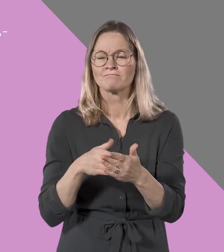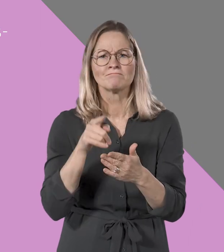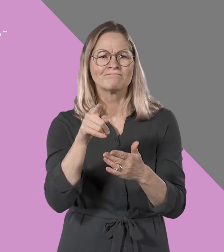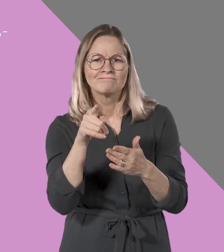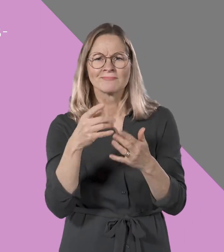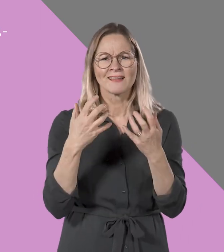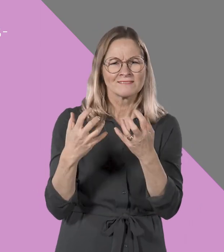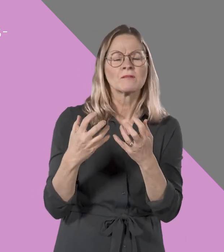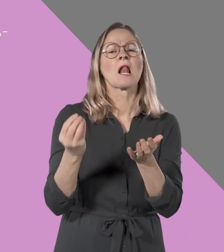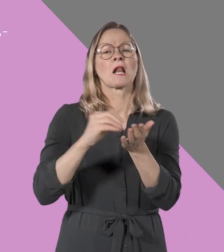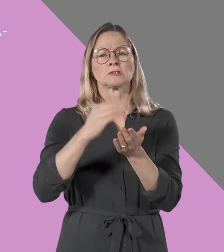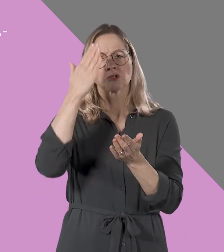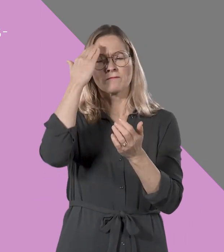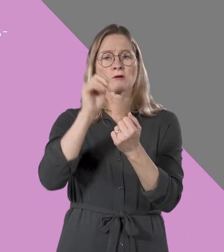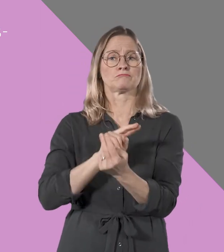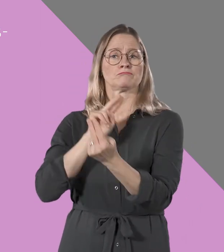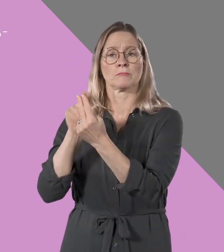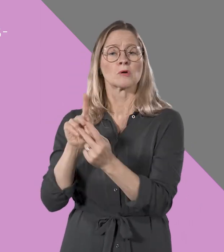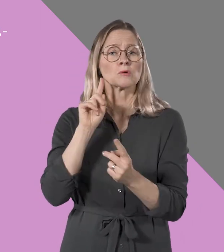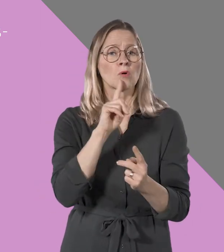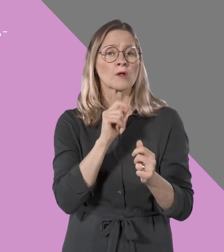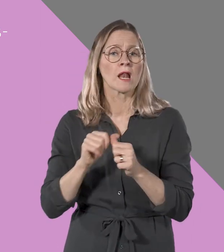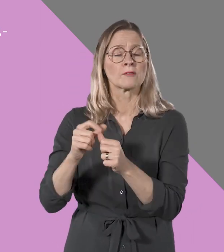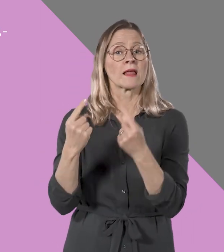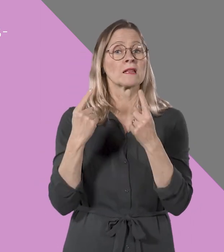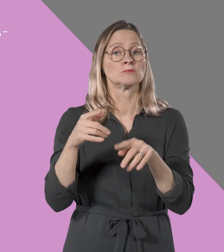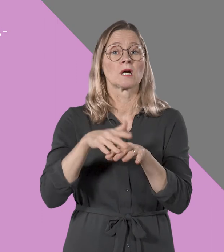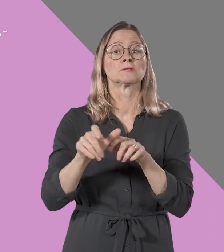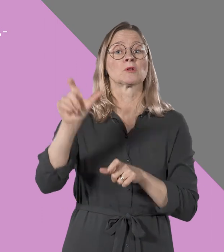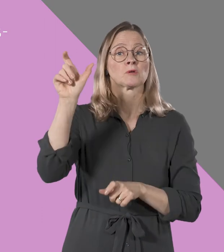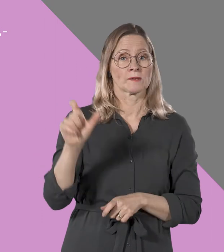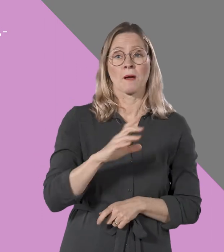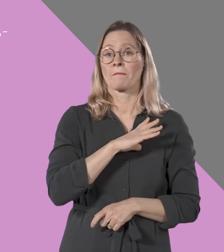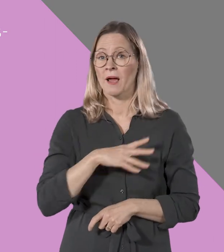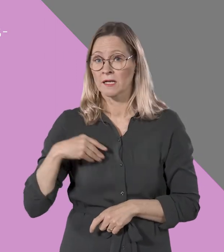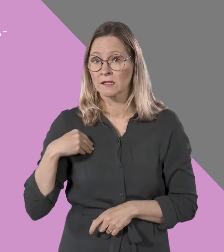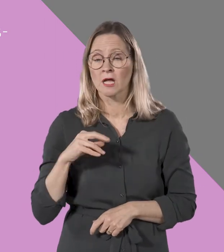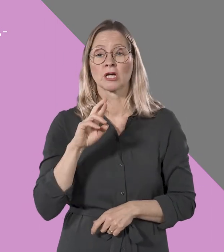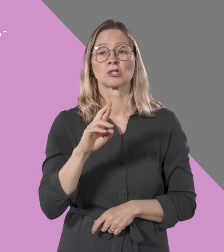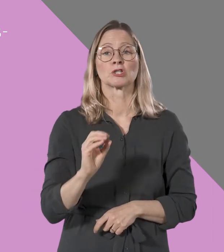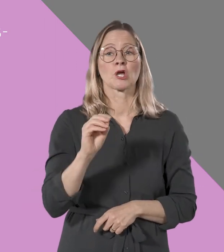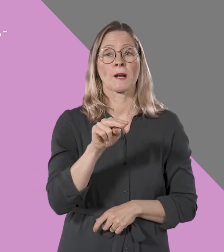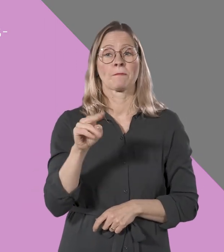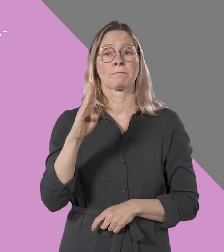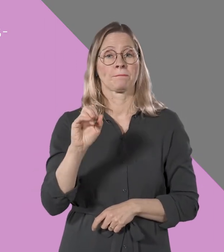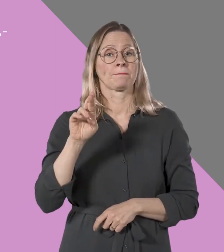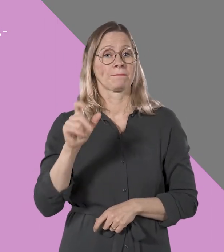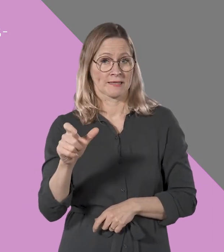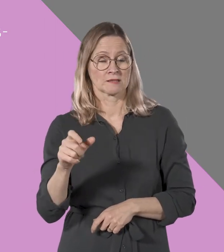Saat tarvittaessa lisätietoja Kuurojen Liiton erityisasiantuntija Marika Rönnbergilta -